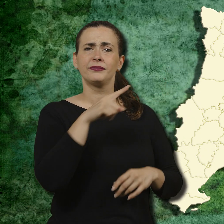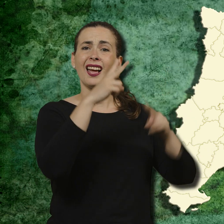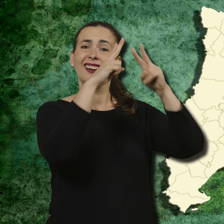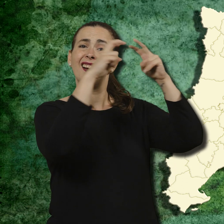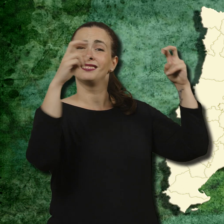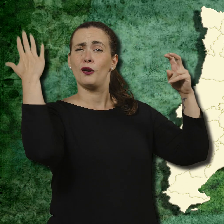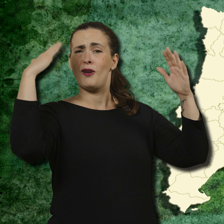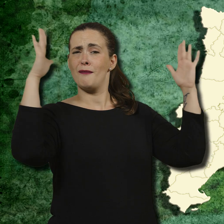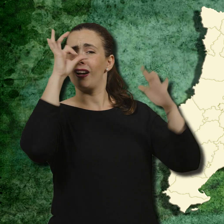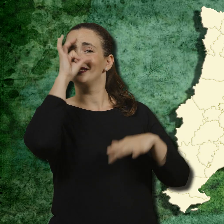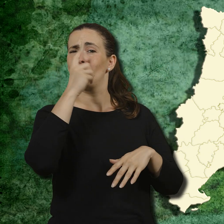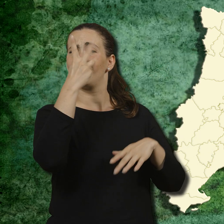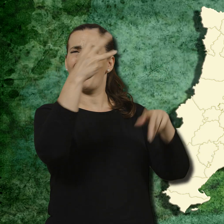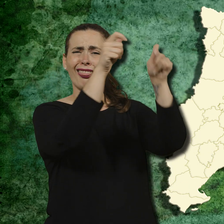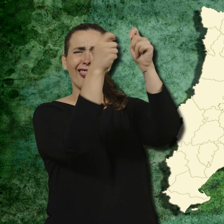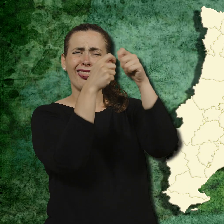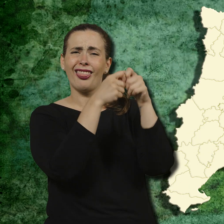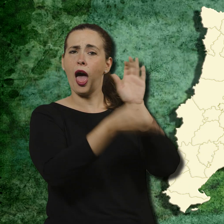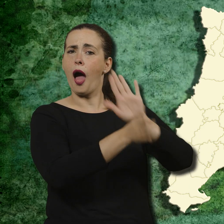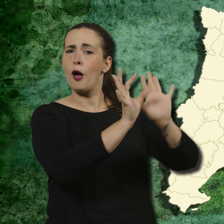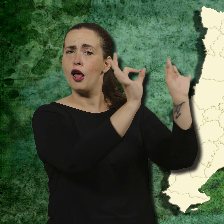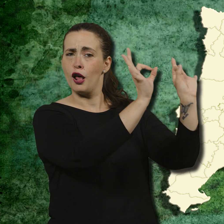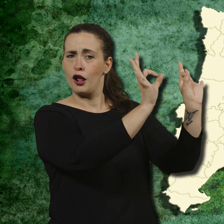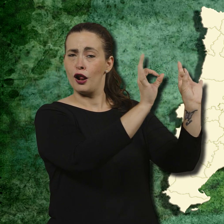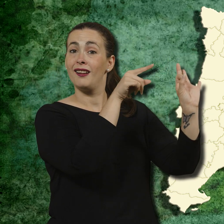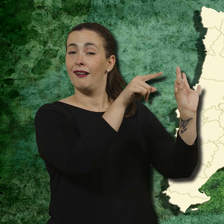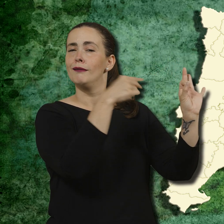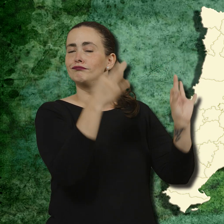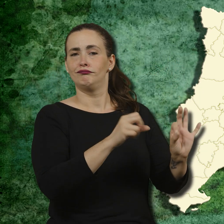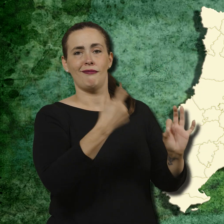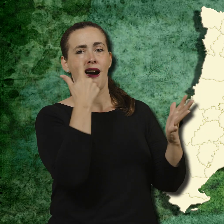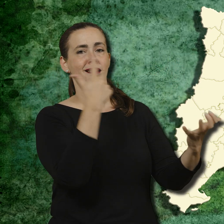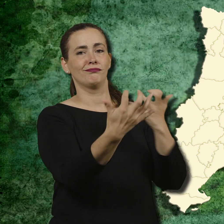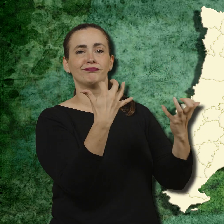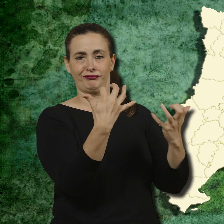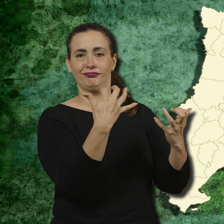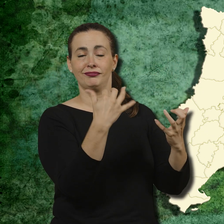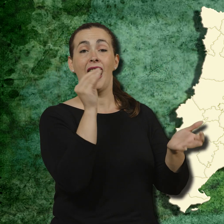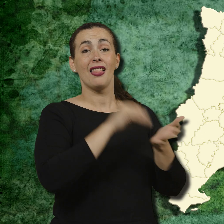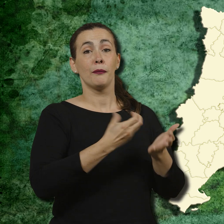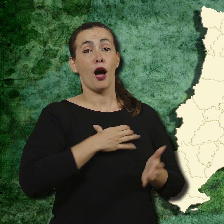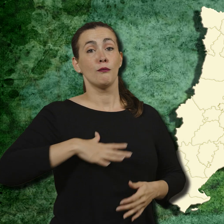Destacat: Vigilat per les runes del castell del segle XIII i en ple delta de la Tordera,